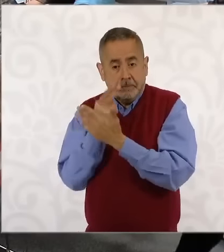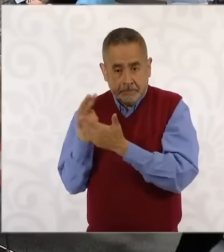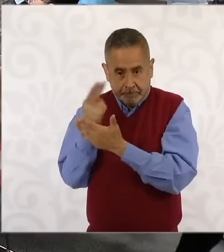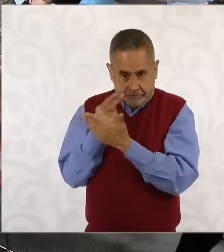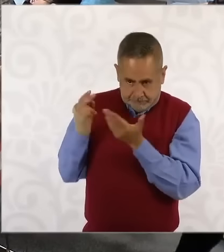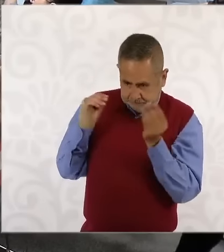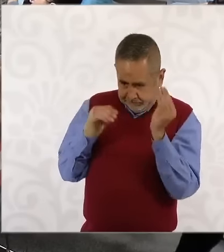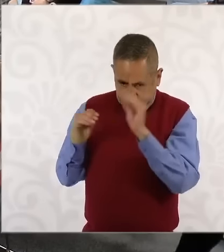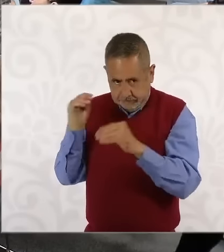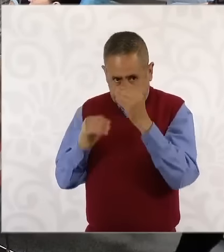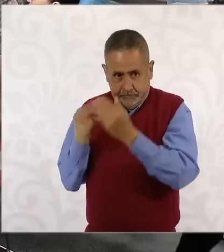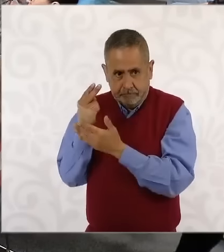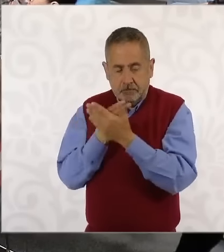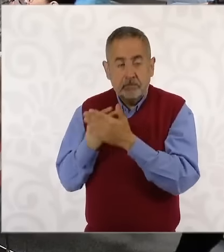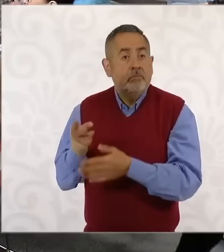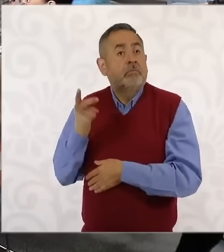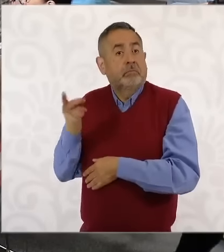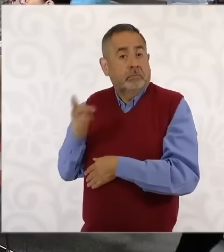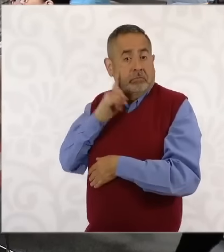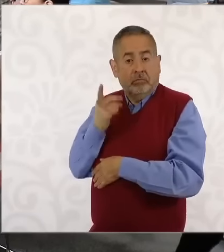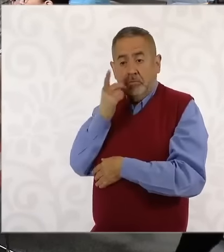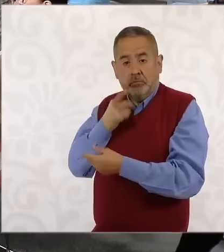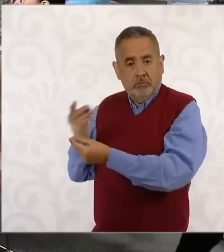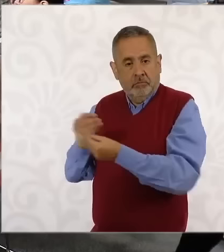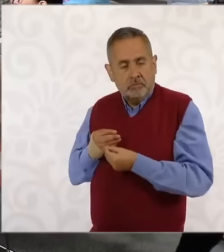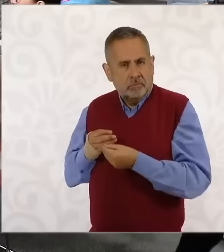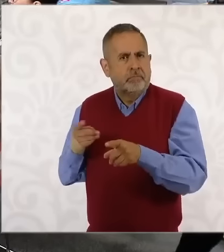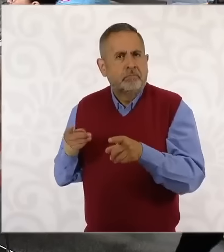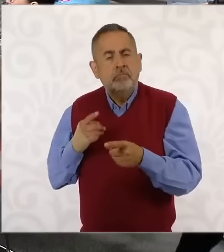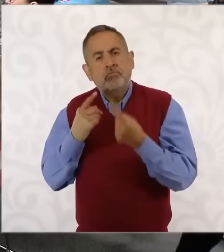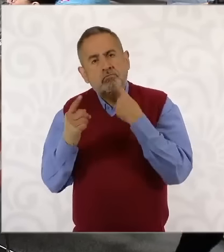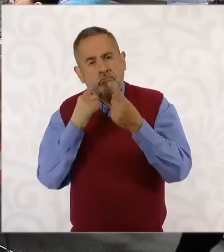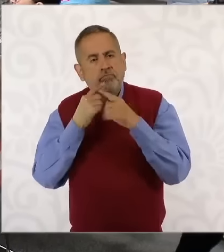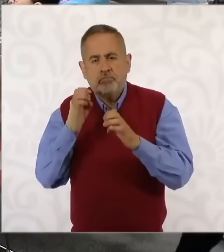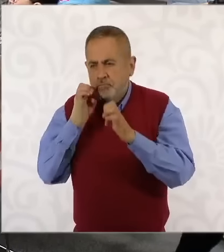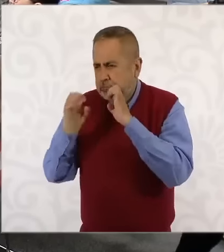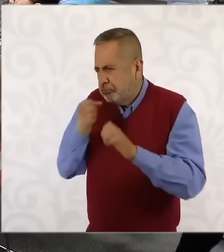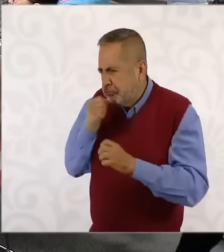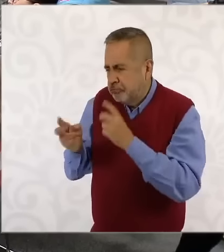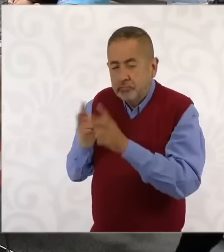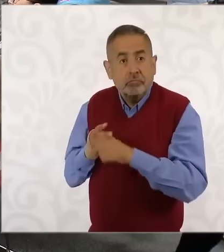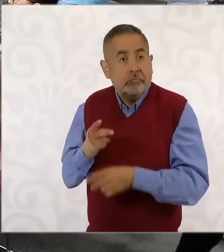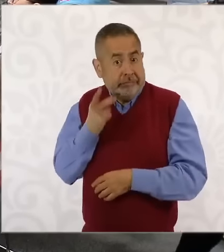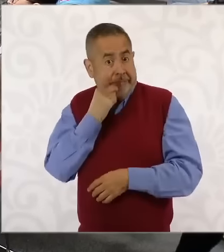hizo y me decía eh bueno, estaba comentando que ella la entrevistamos y decía que pues eran los